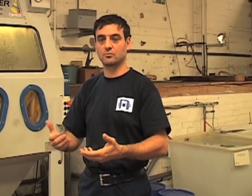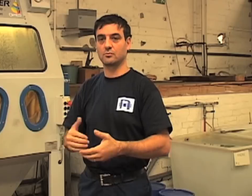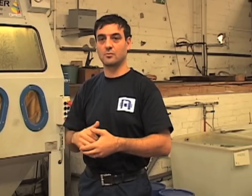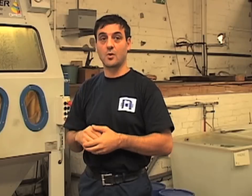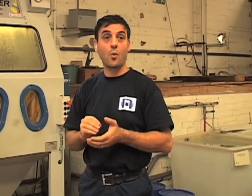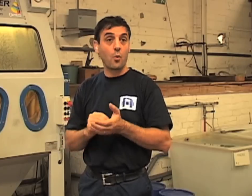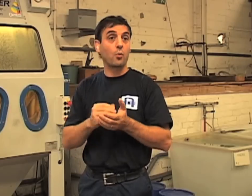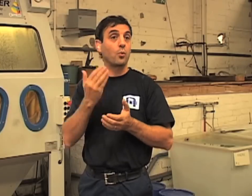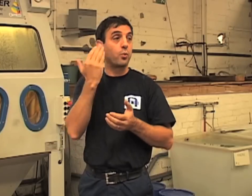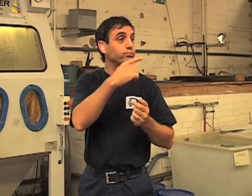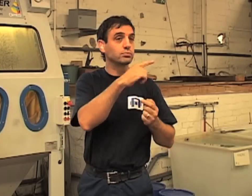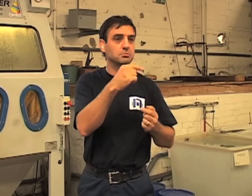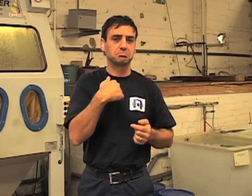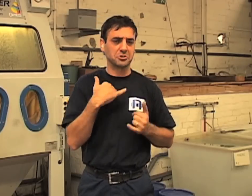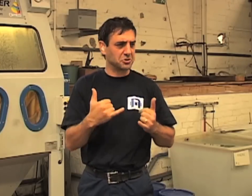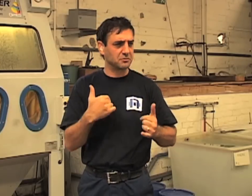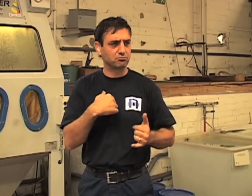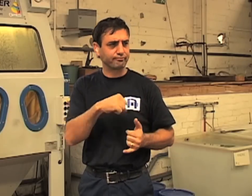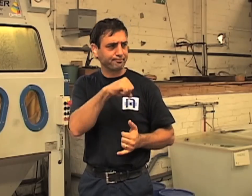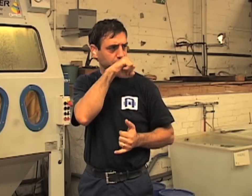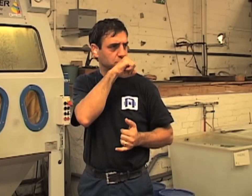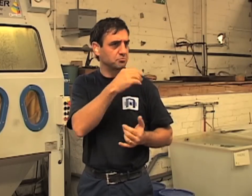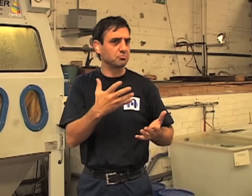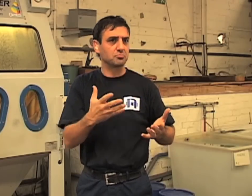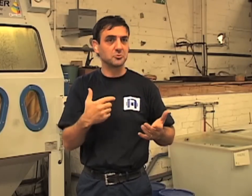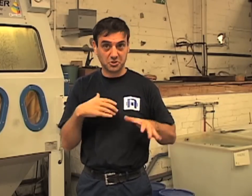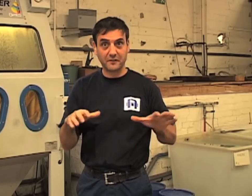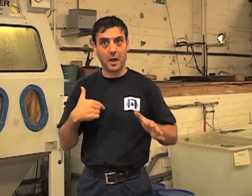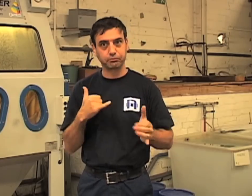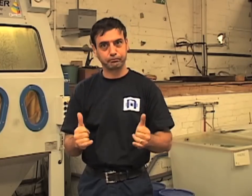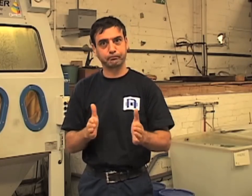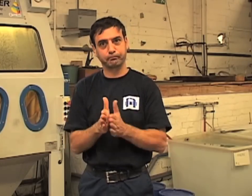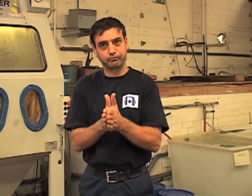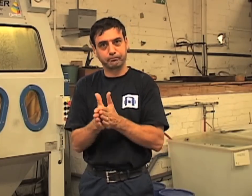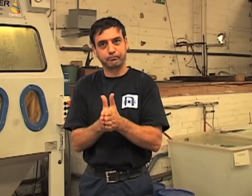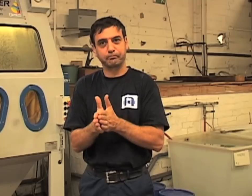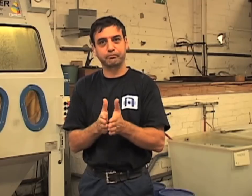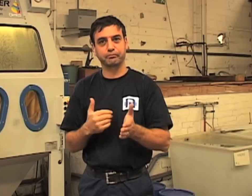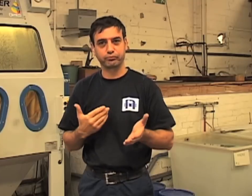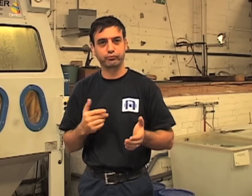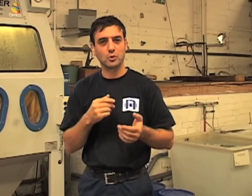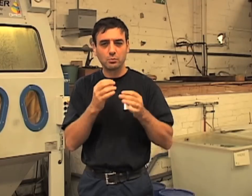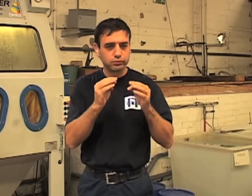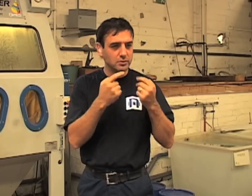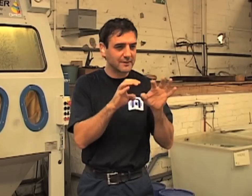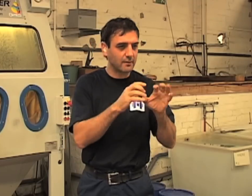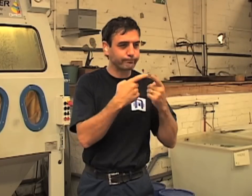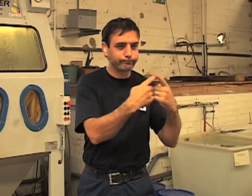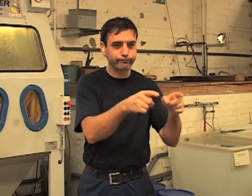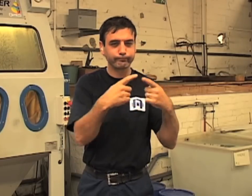Et d'autres postes encore. J'adore travailler dans cette entreprise. C'est très varié.